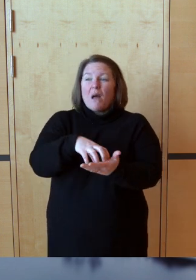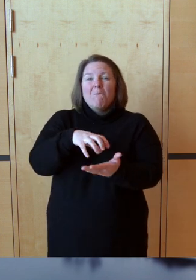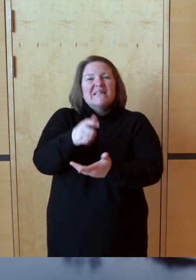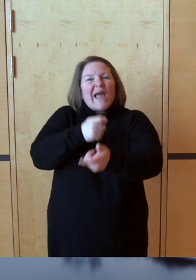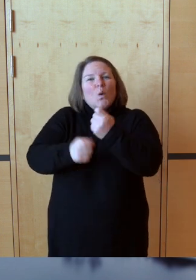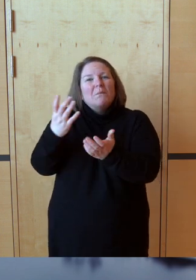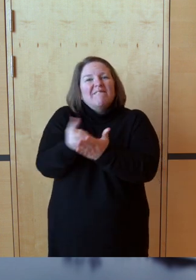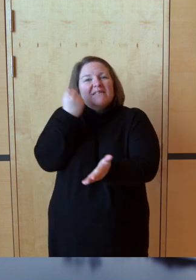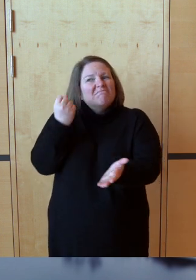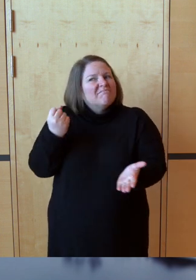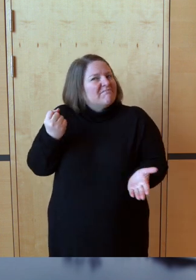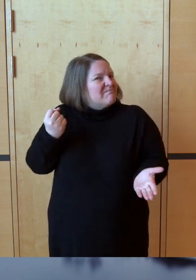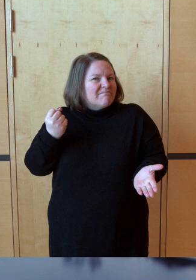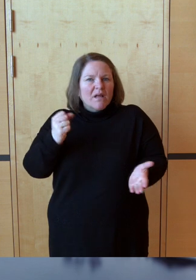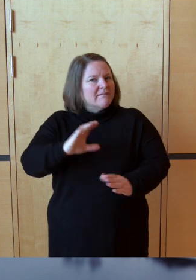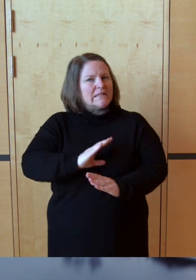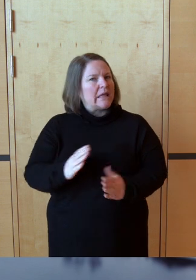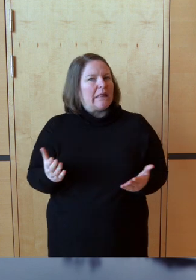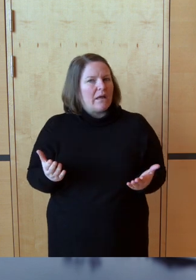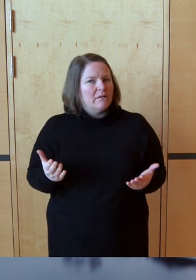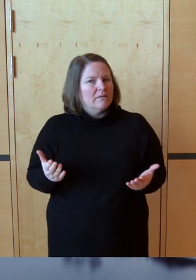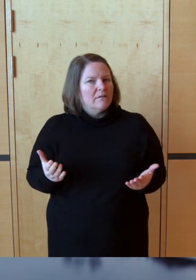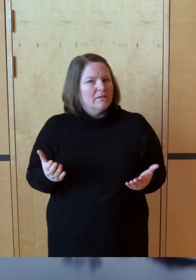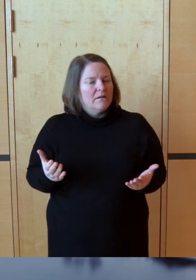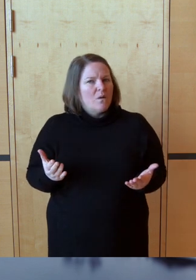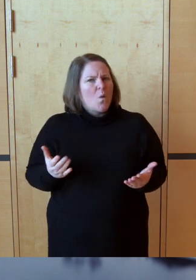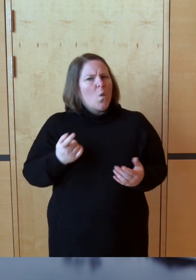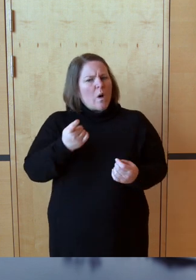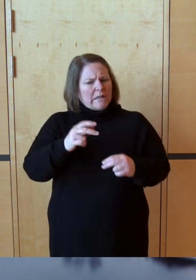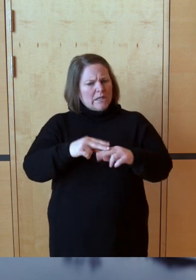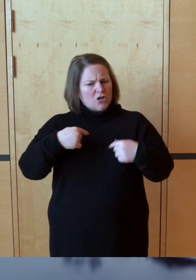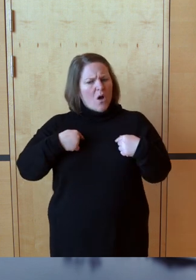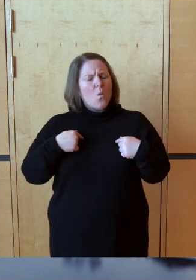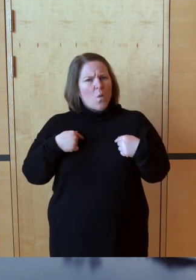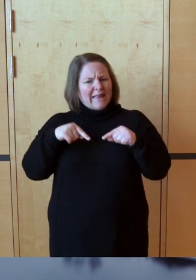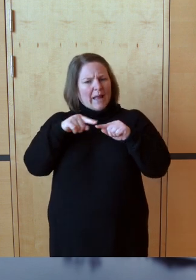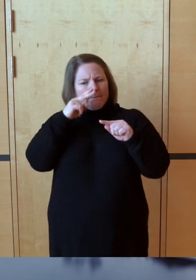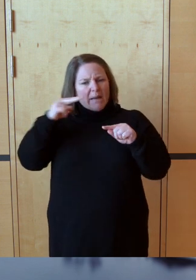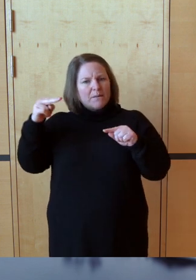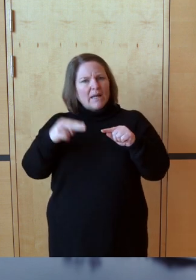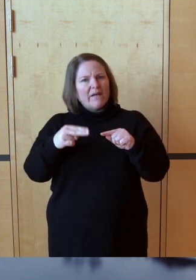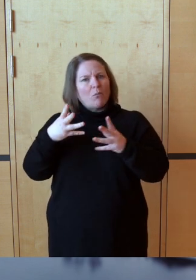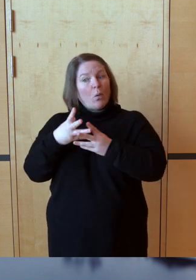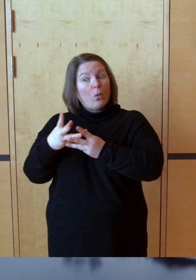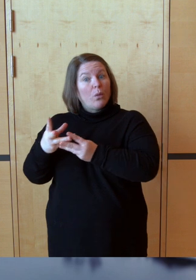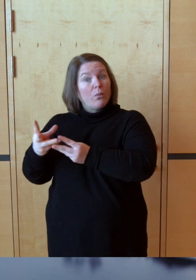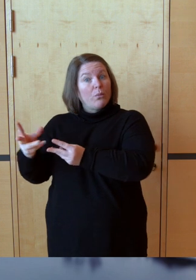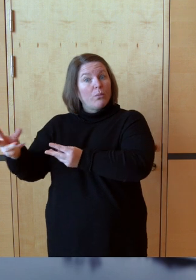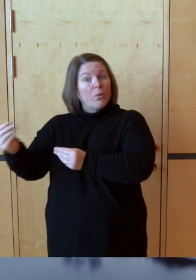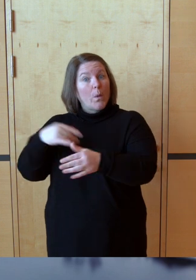Det är lite grann som att det är perspektivet har halkat ur Under tiden som de har beretts